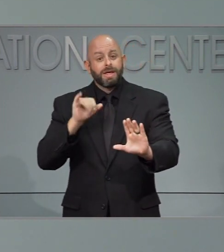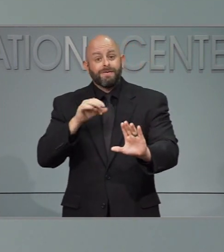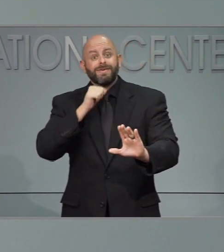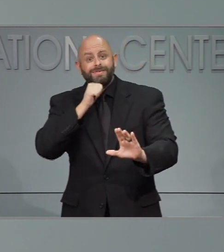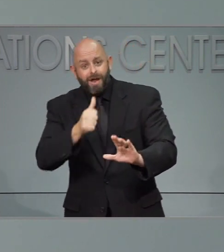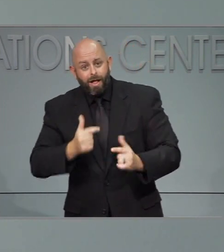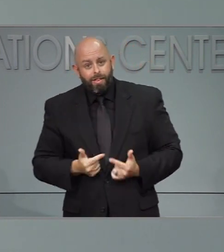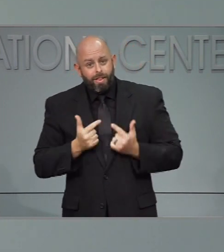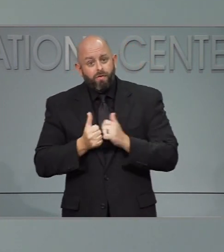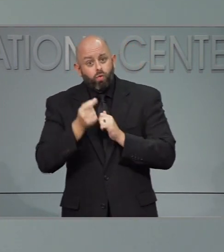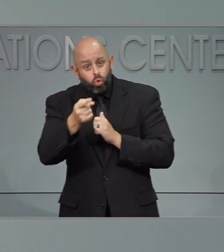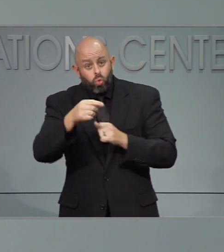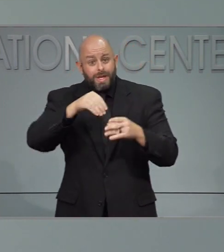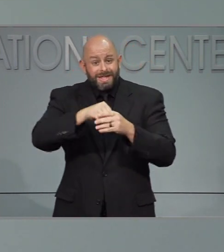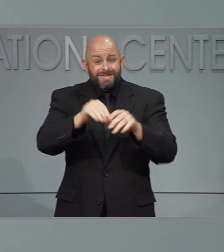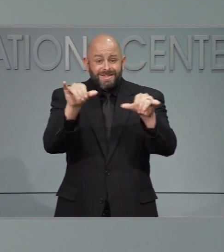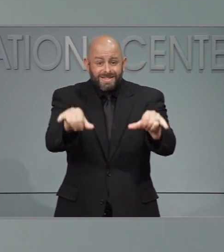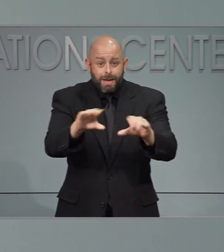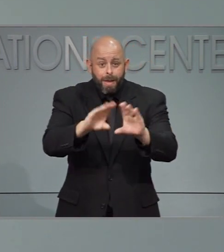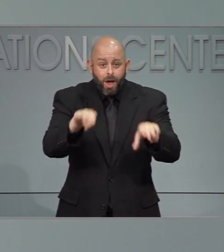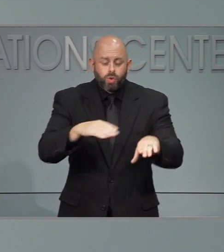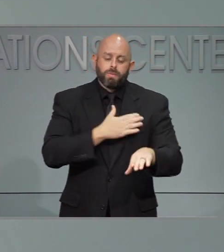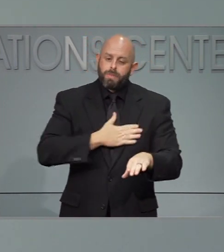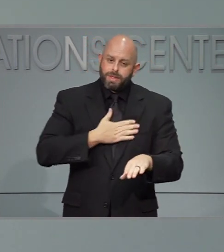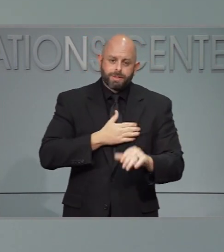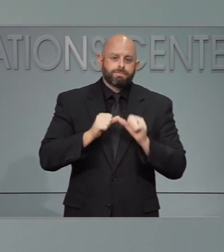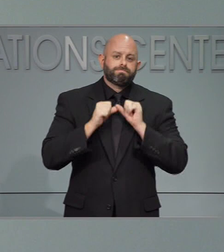hizo particularmente, estamos viendo quién las cuando la